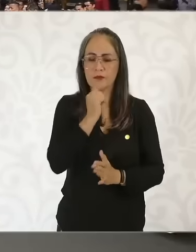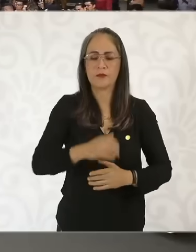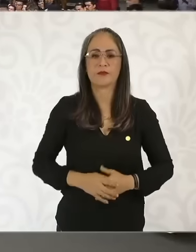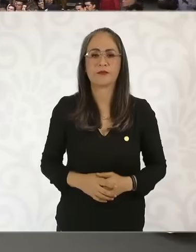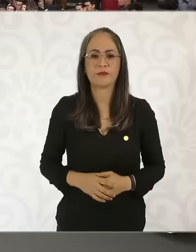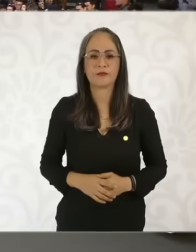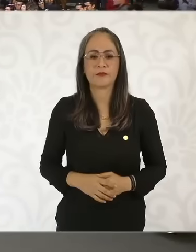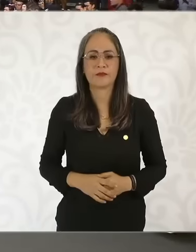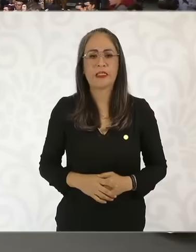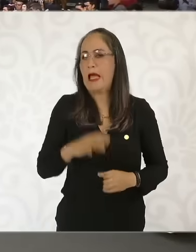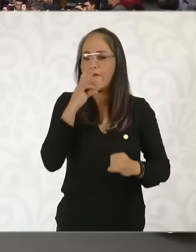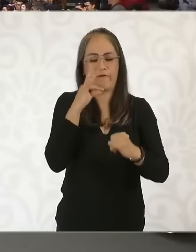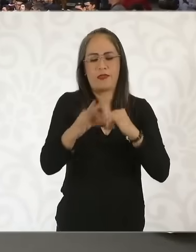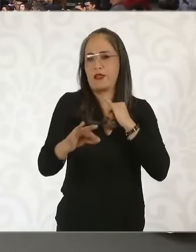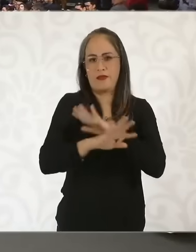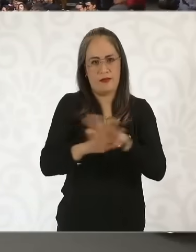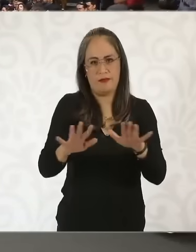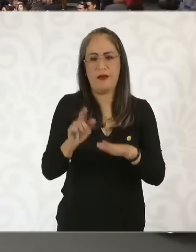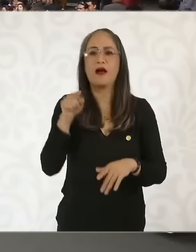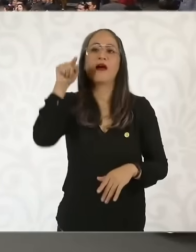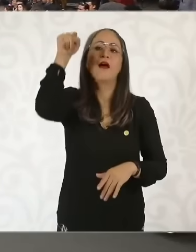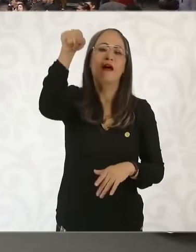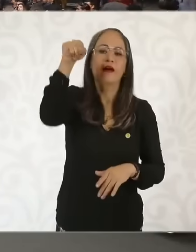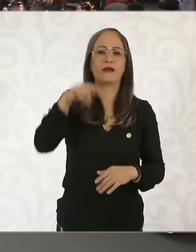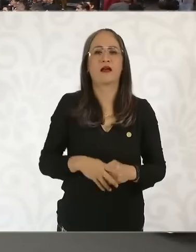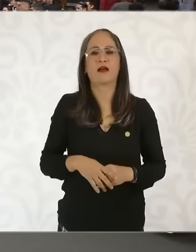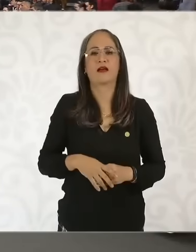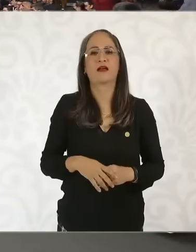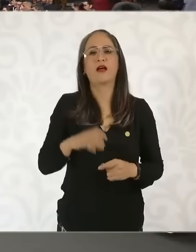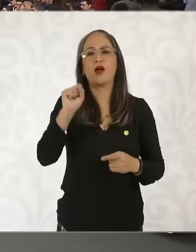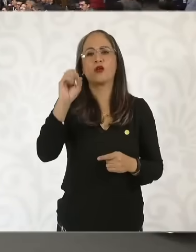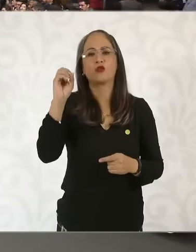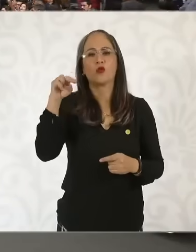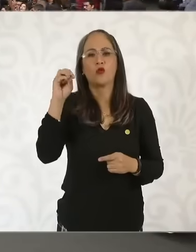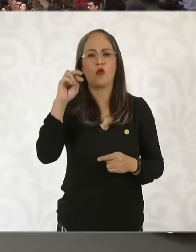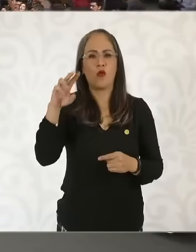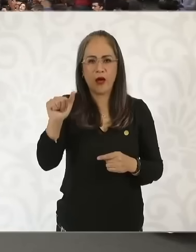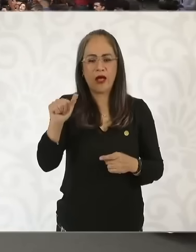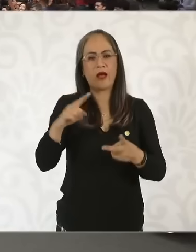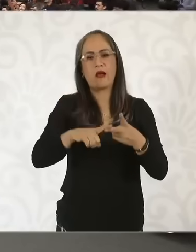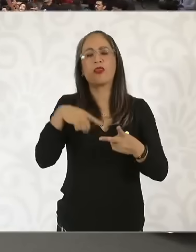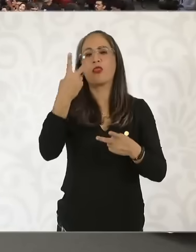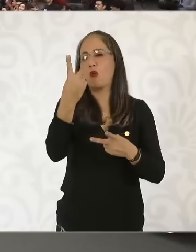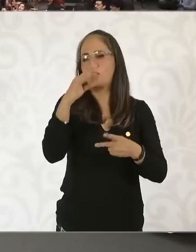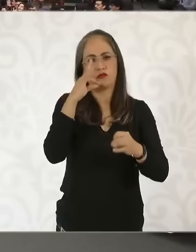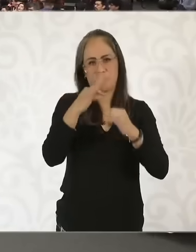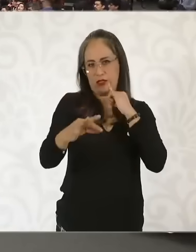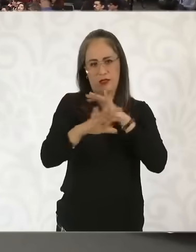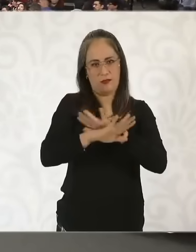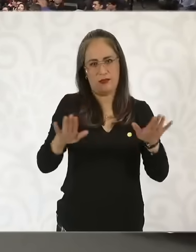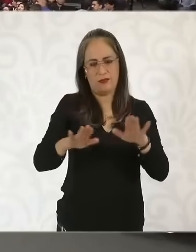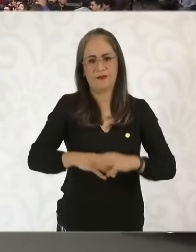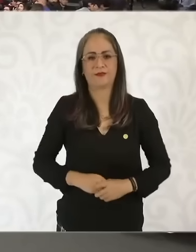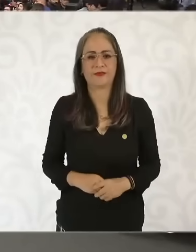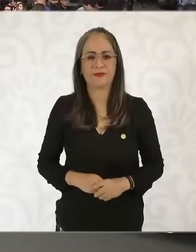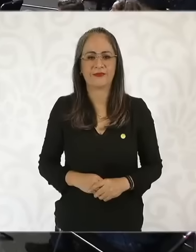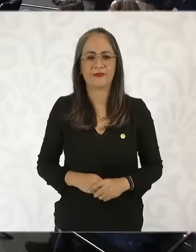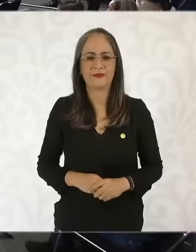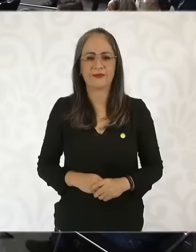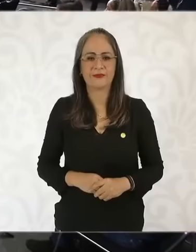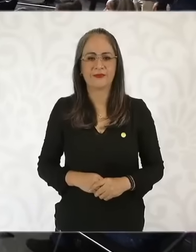Sí. A ver, ya la última acá atrás o acá en Sonora y luego atrás ya dos últimas.